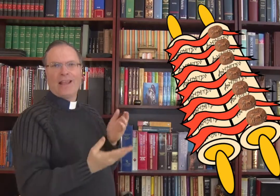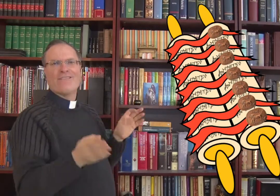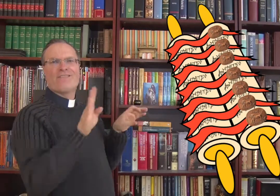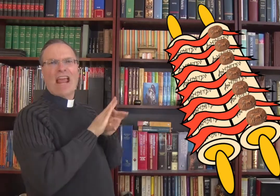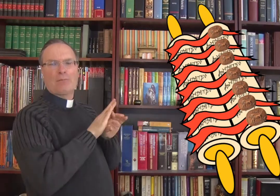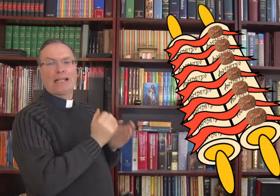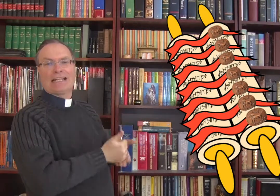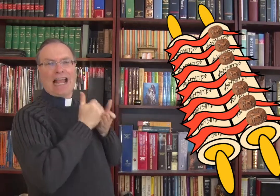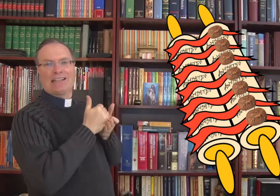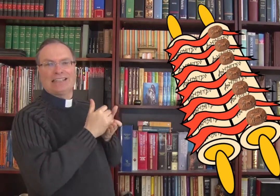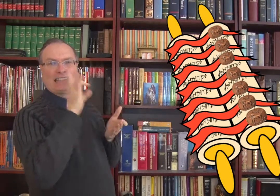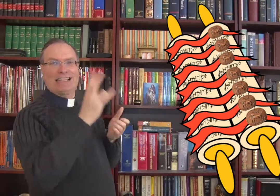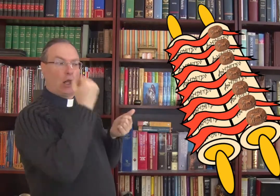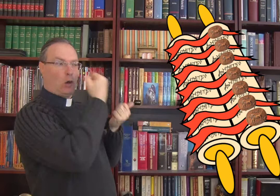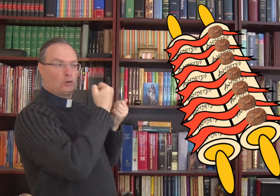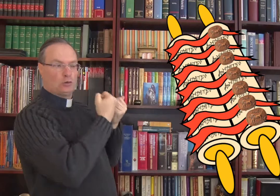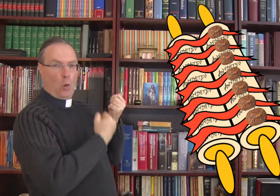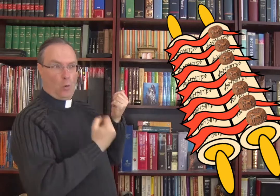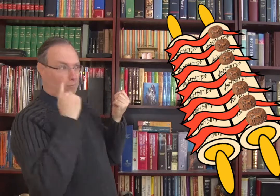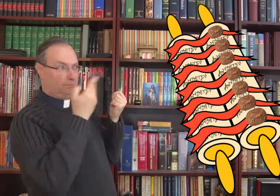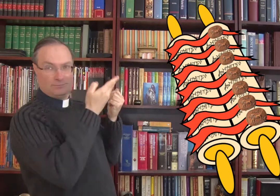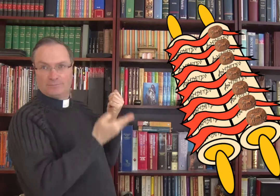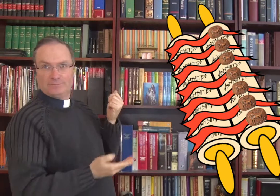fermé grâce à sept sceaux.